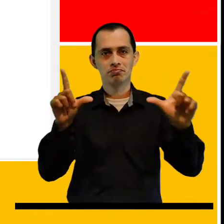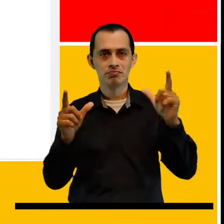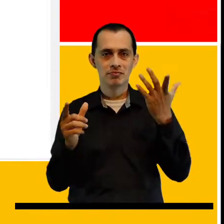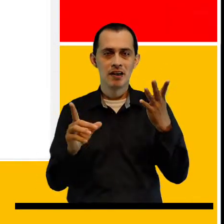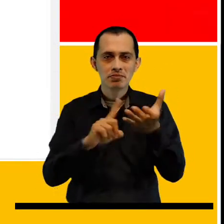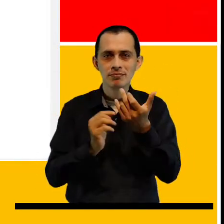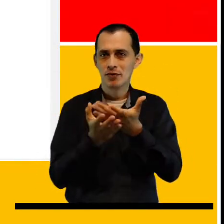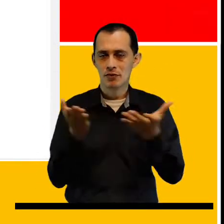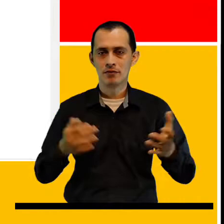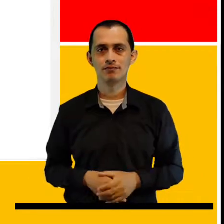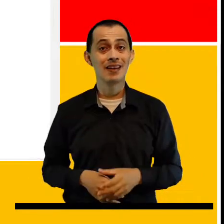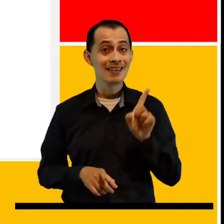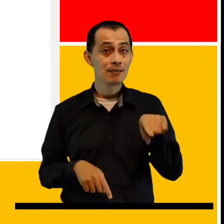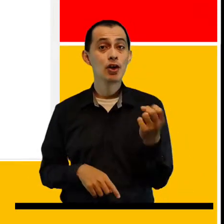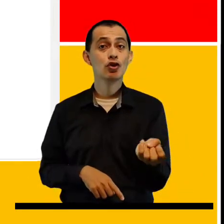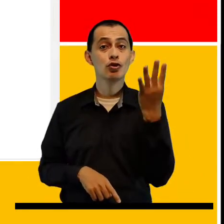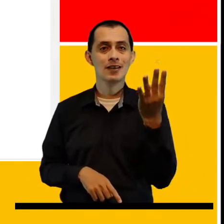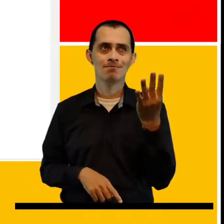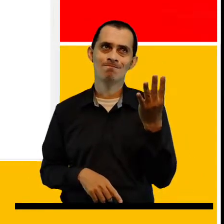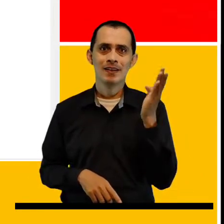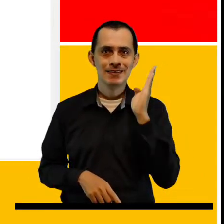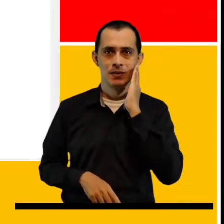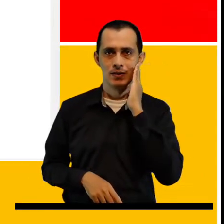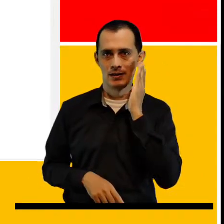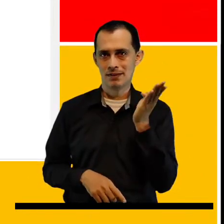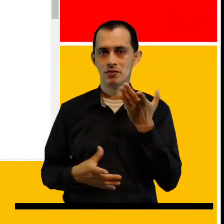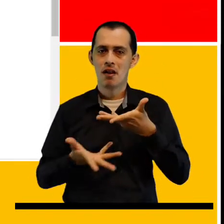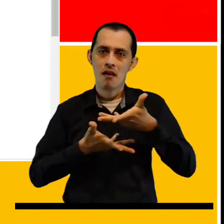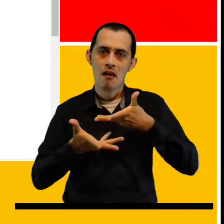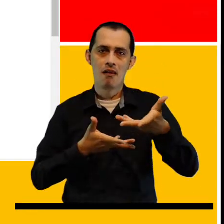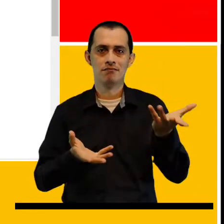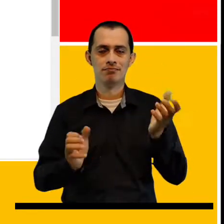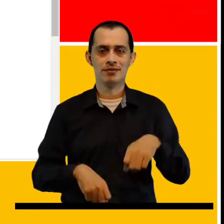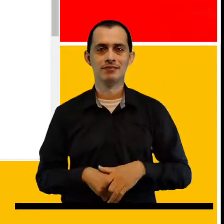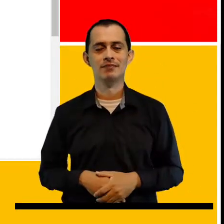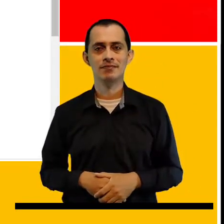de preferencia, celular para el contacto. También se indicará el municipio de origen,